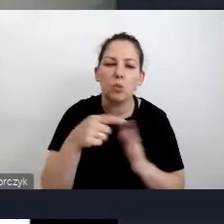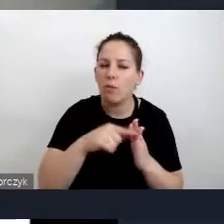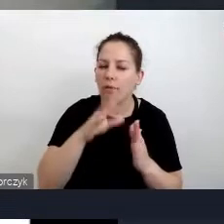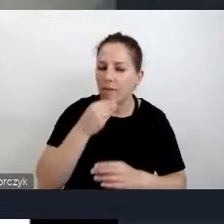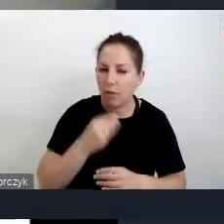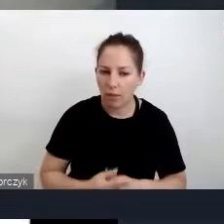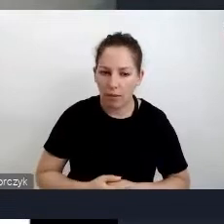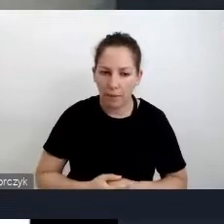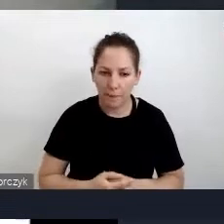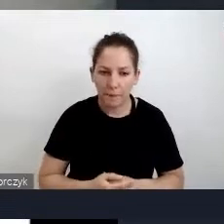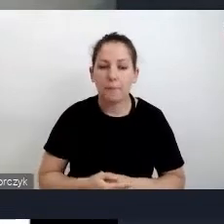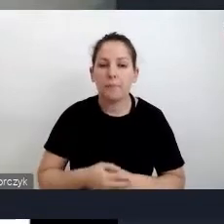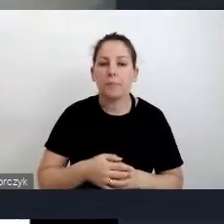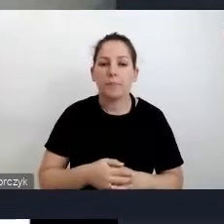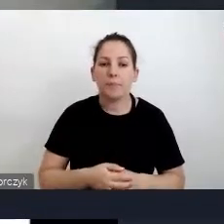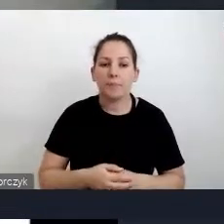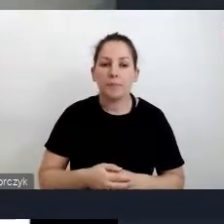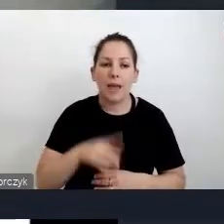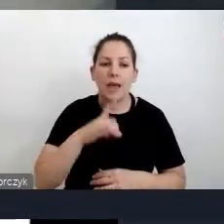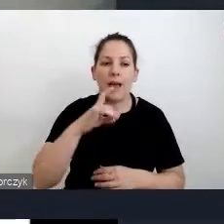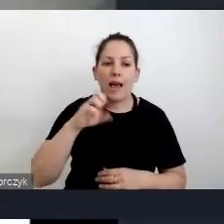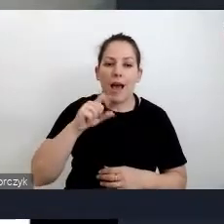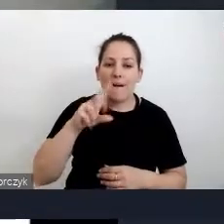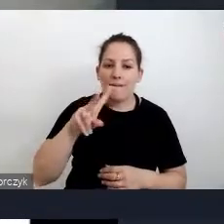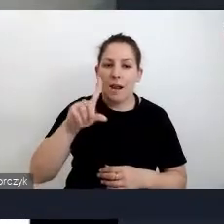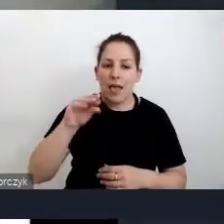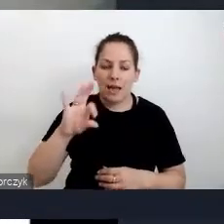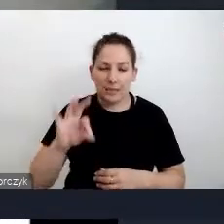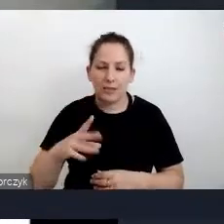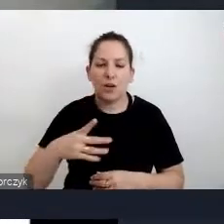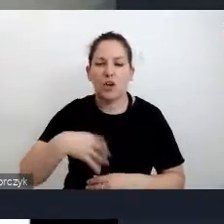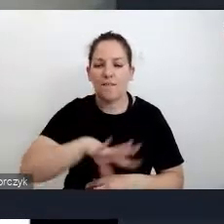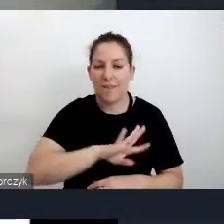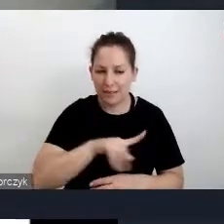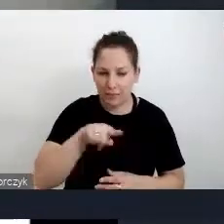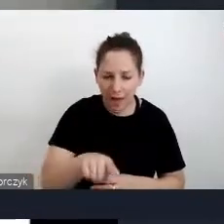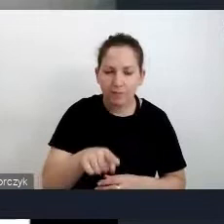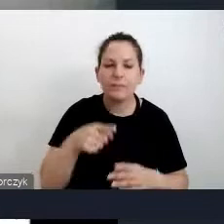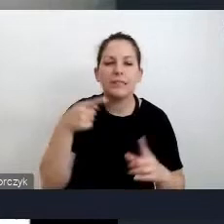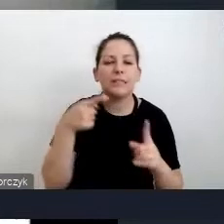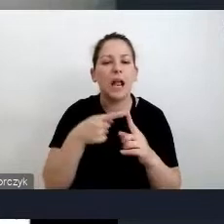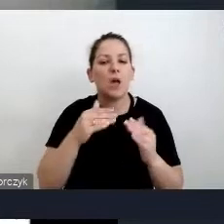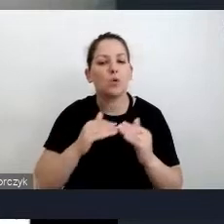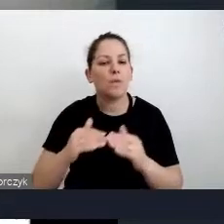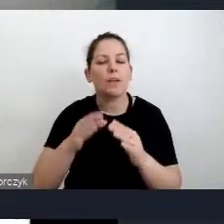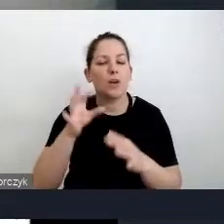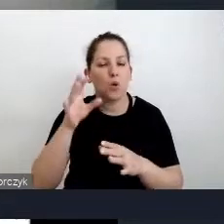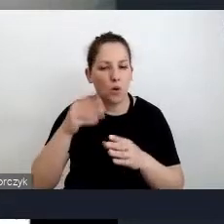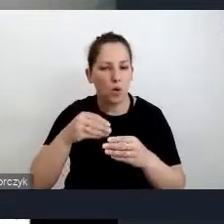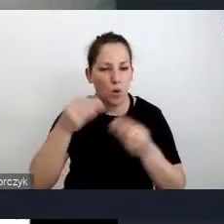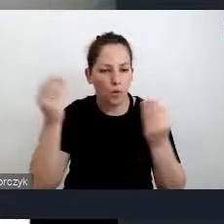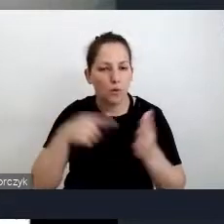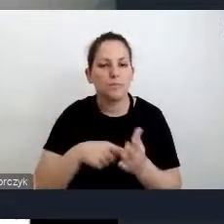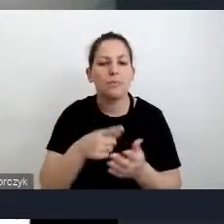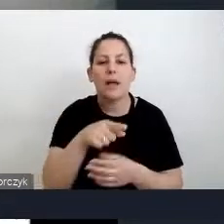W Gavle w Szwecji Historia Celów Zrównoważonego Rozwoju pokazuje, że żaden odosobniony partner nie jest w stanie zrealizować